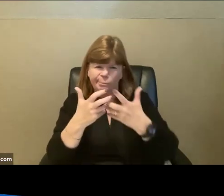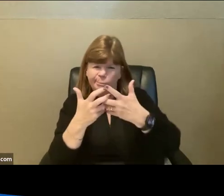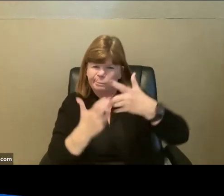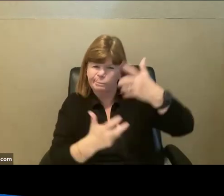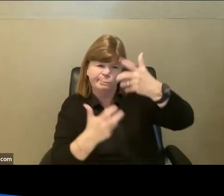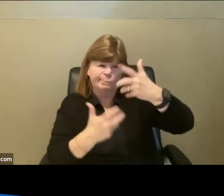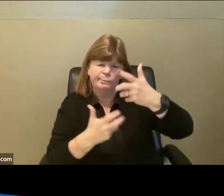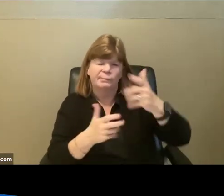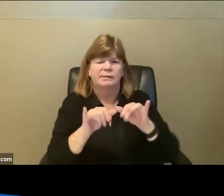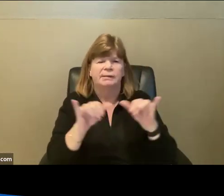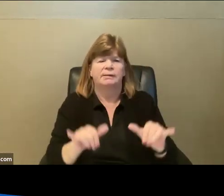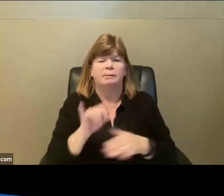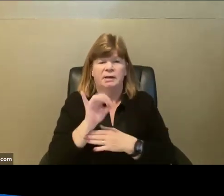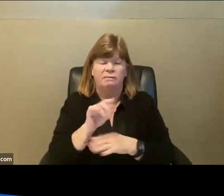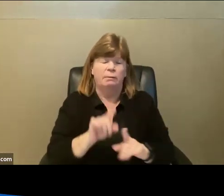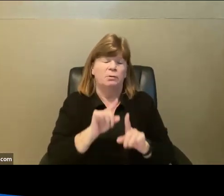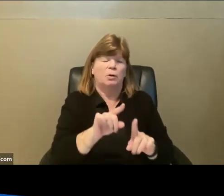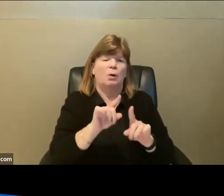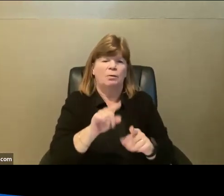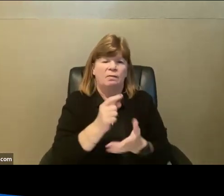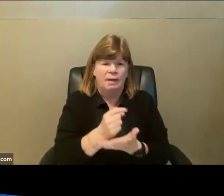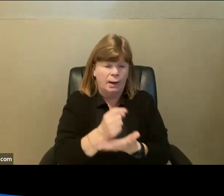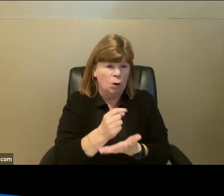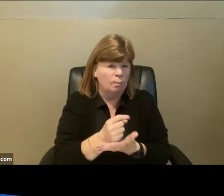Si iba a terapia y no participaba, sé que